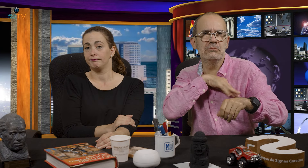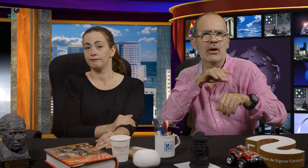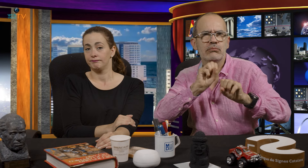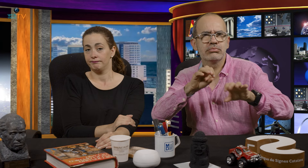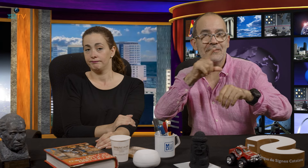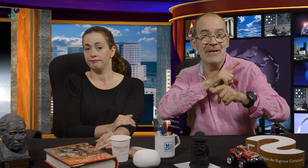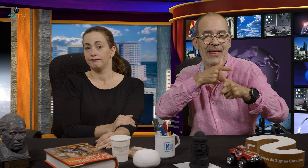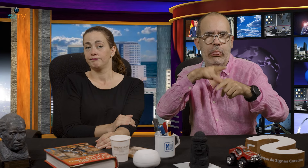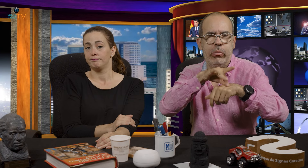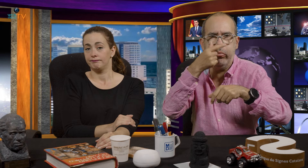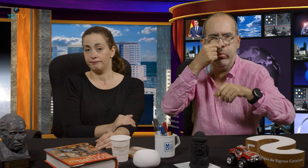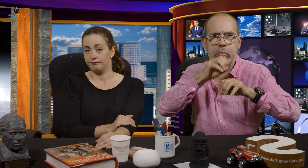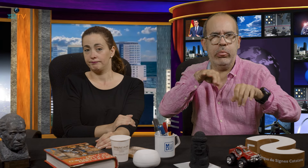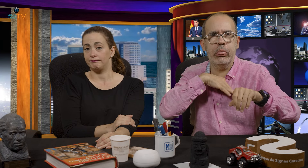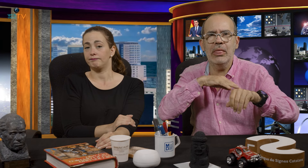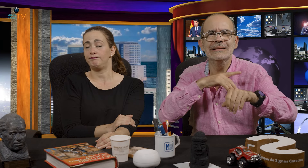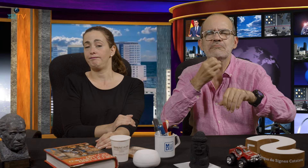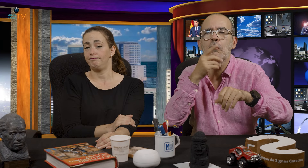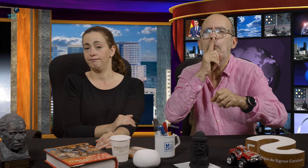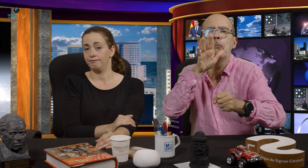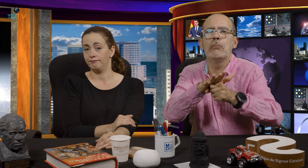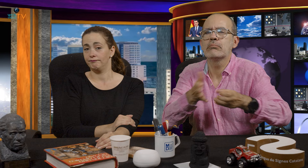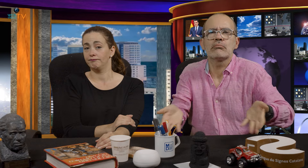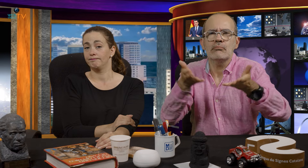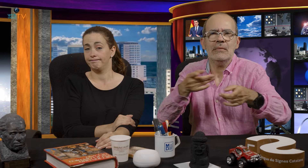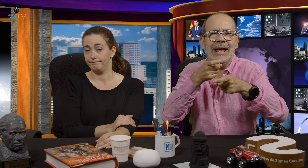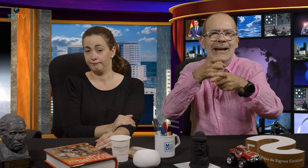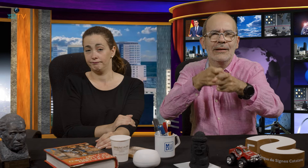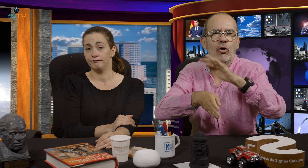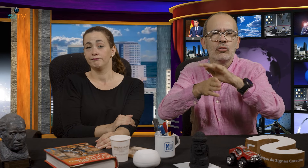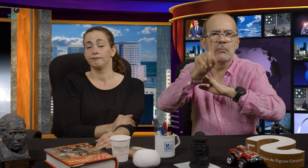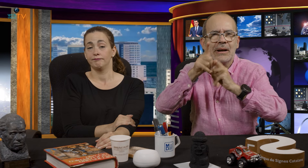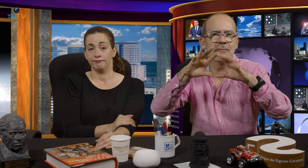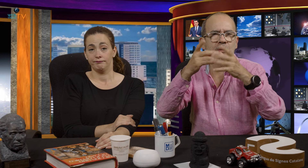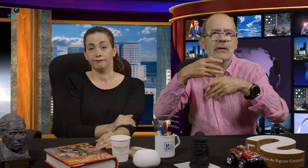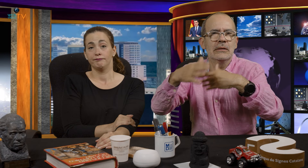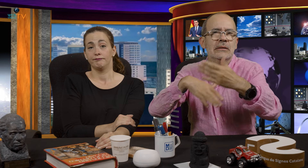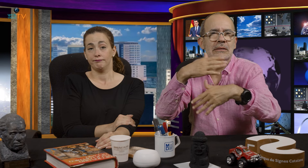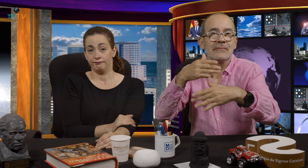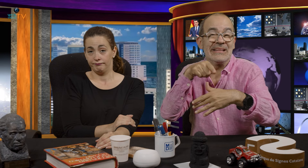ya que muchos soldados del ejército morían y tenían la gripe. Lo encubrieron para continuar en la primera guerra mundial.